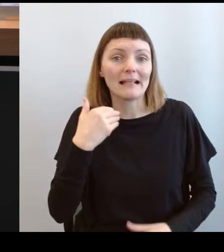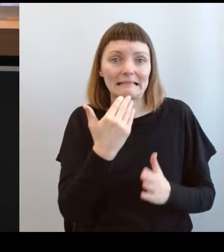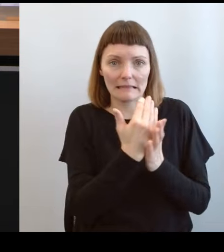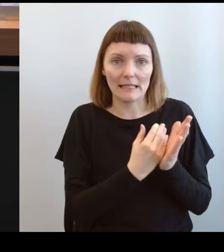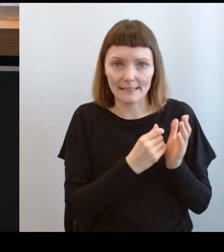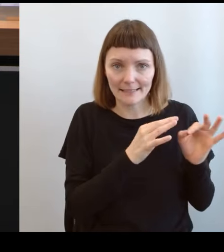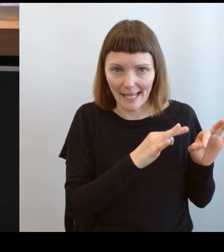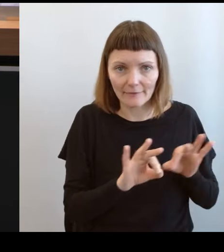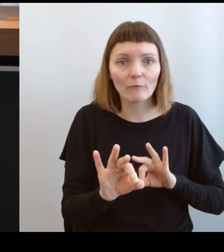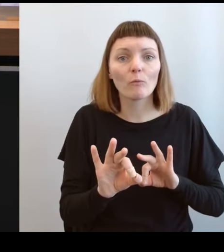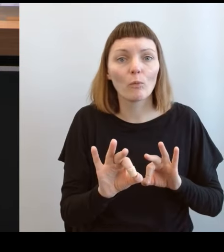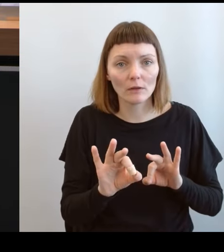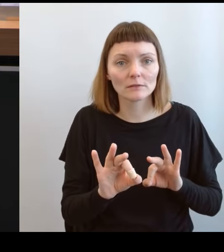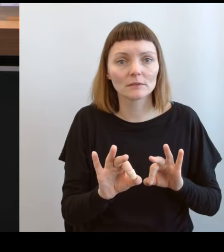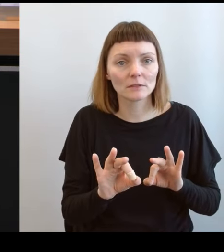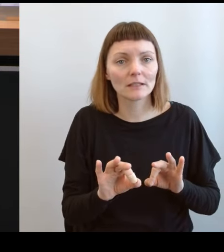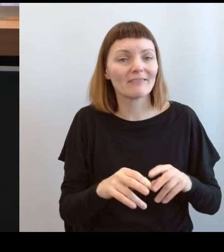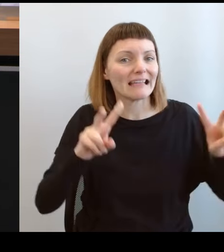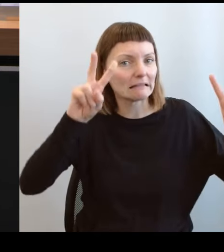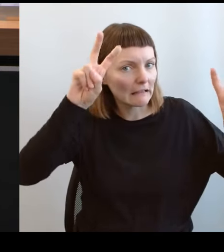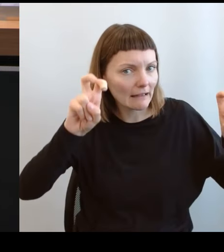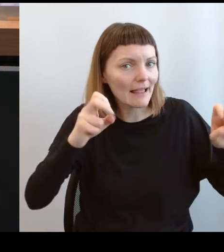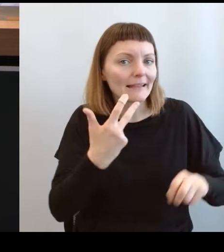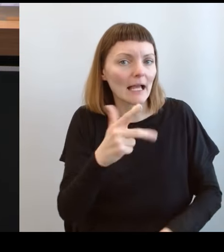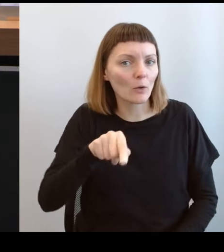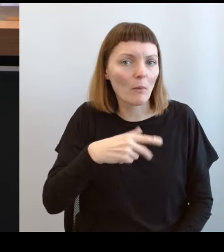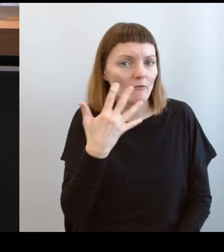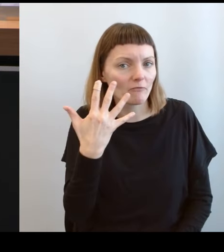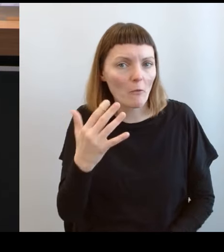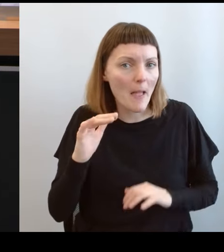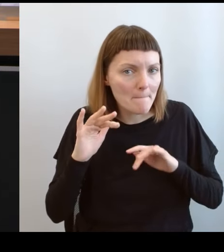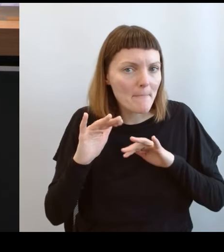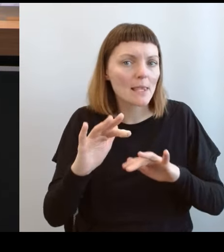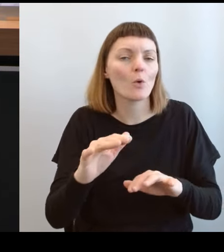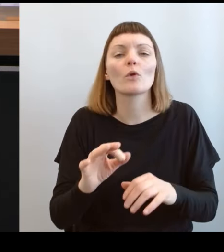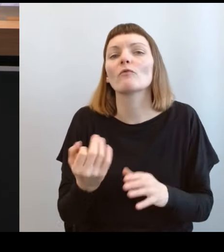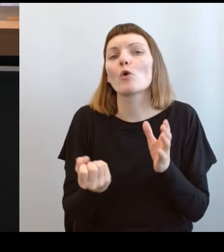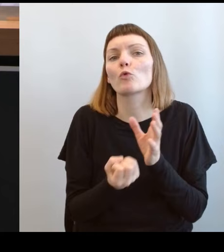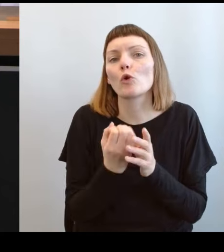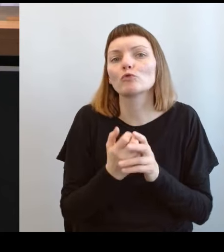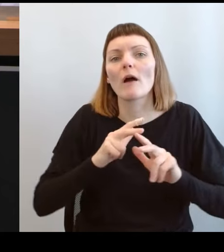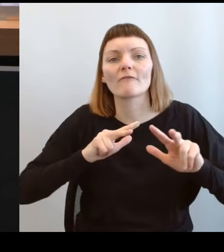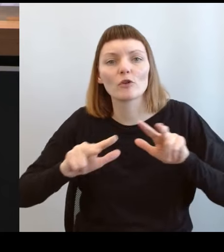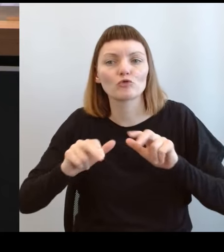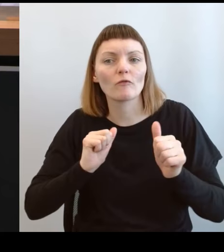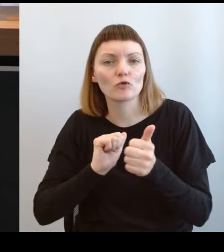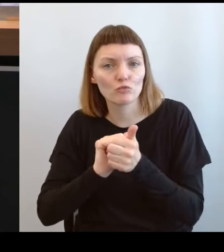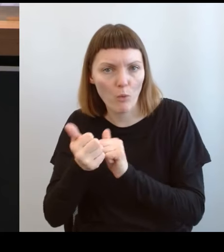Millionen, um hier Kultur, Wirtschaft und Sport zu finanzieren. Aber es war natürlich nie ein wirklicher Verwendungszweck gewesen.